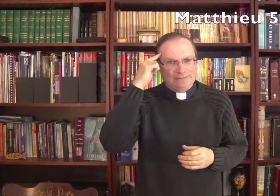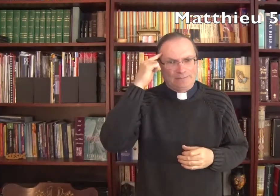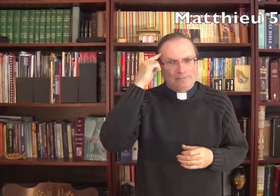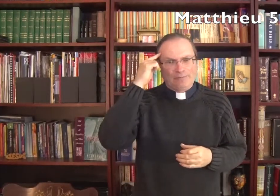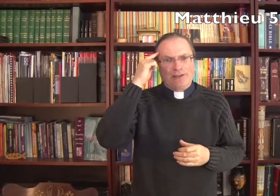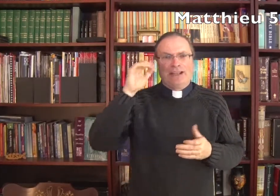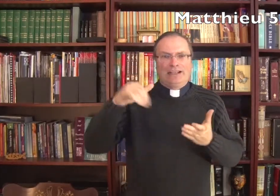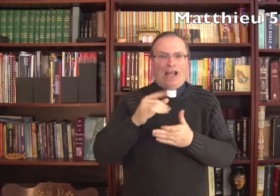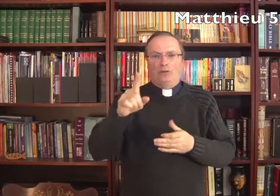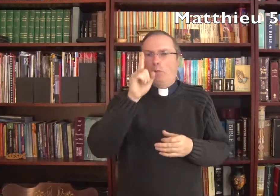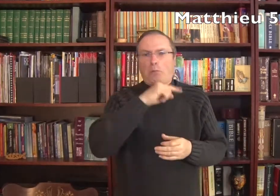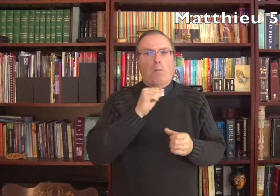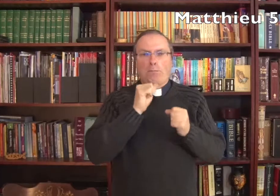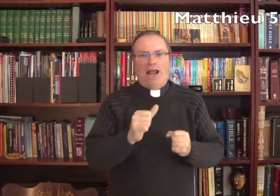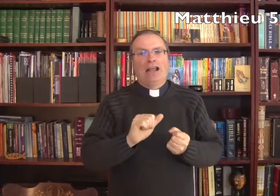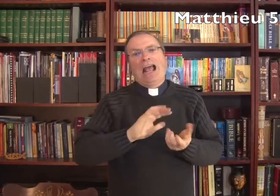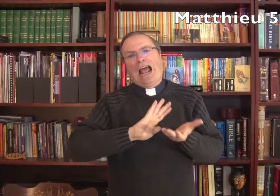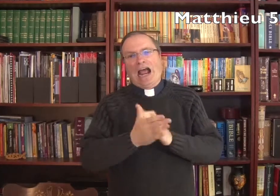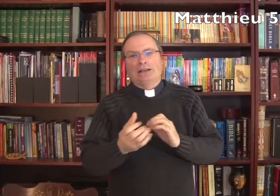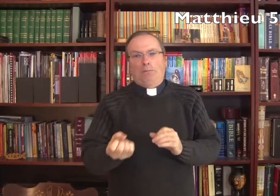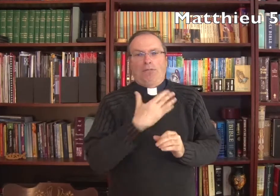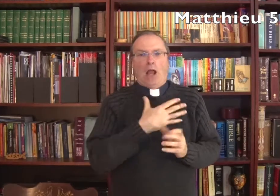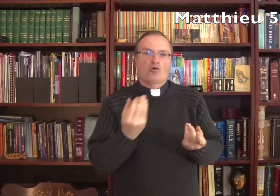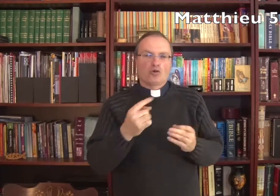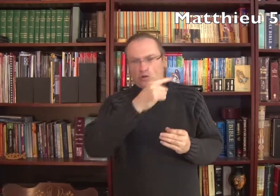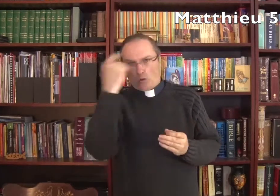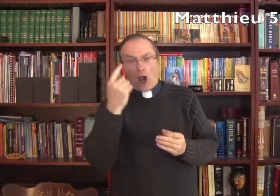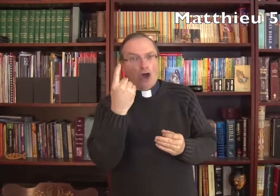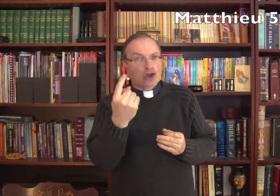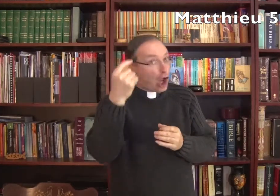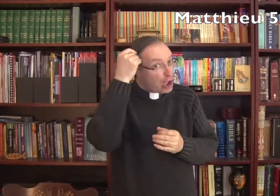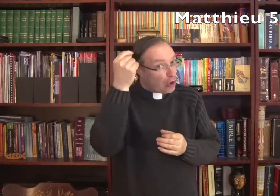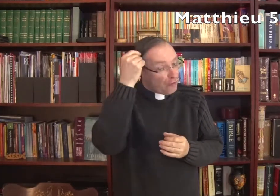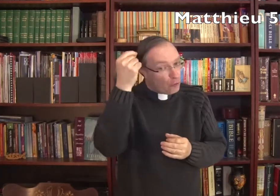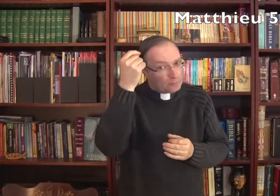car tu ne peux pas rendre blanc ou noir un seul cheveu.